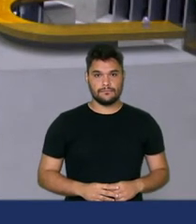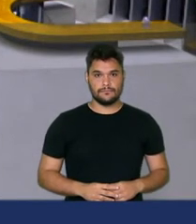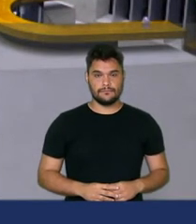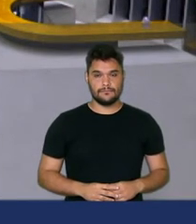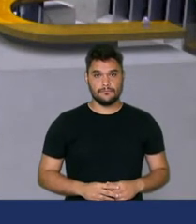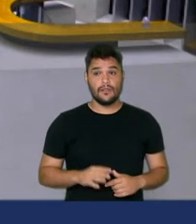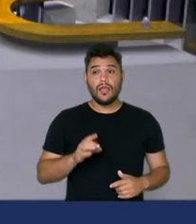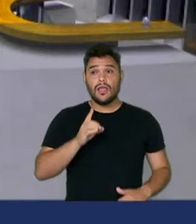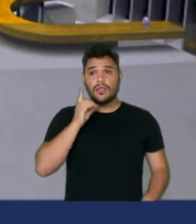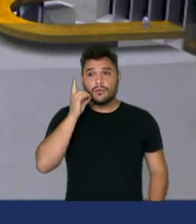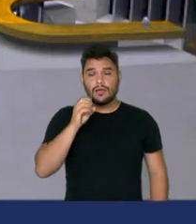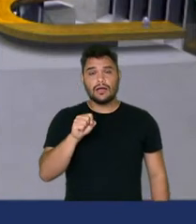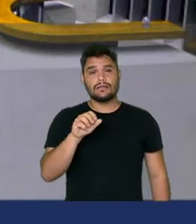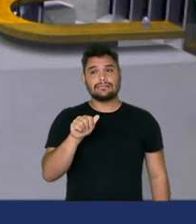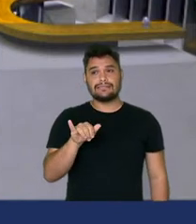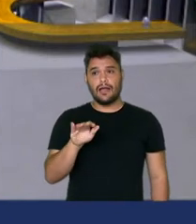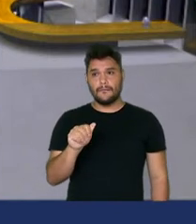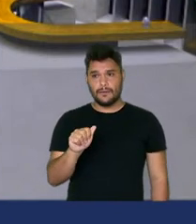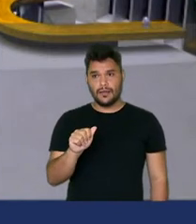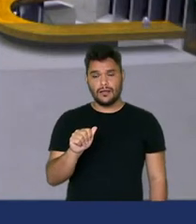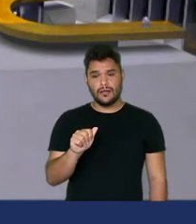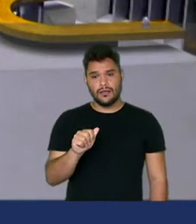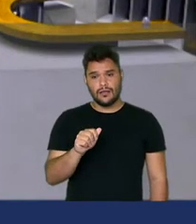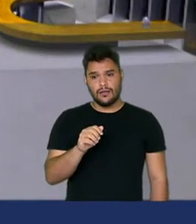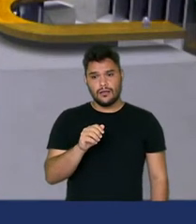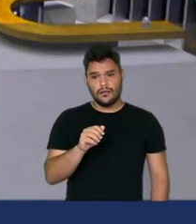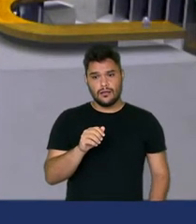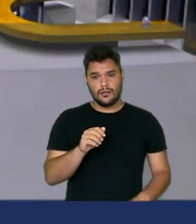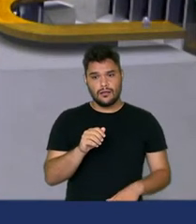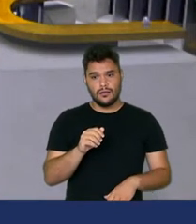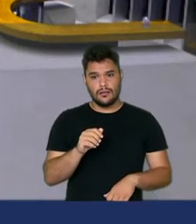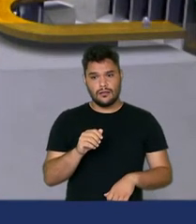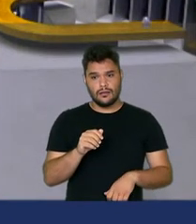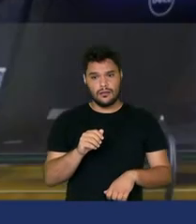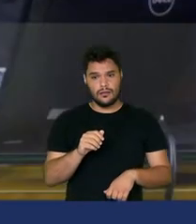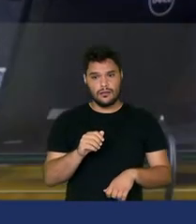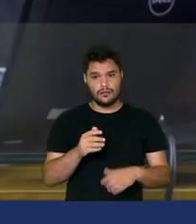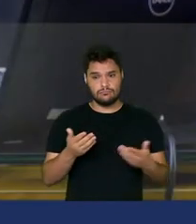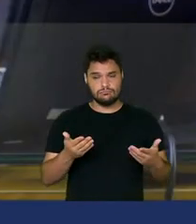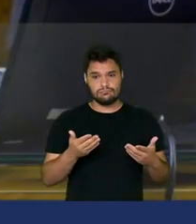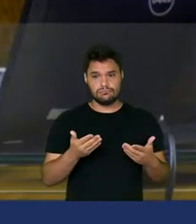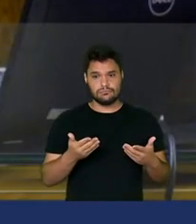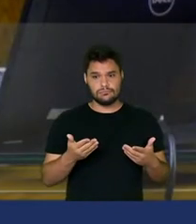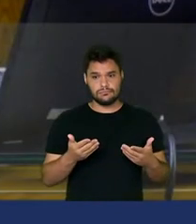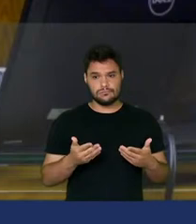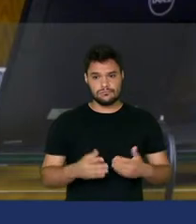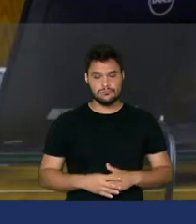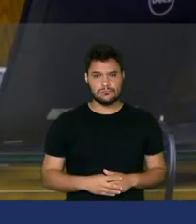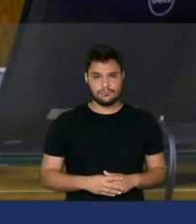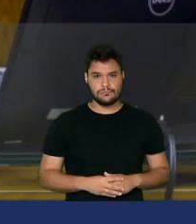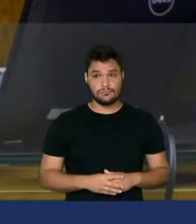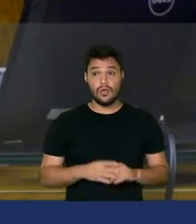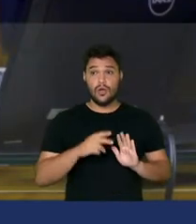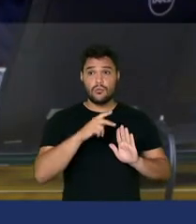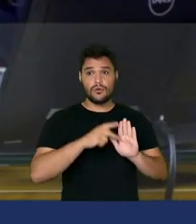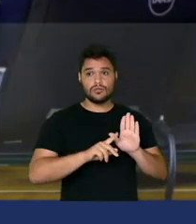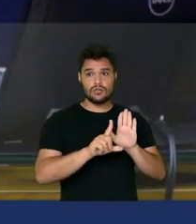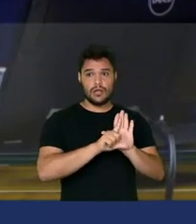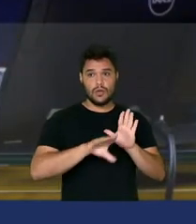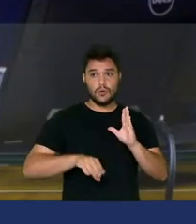DA CULTURA... -- [PRESIDENTE]: DEPUTADA SÂ MIA, INFELIZMENTE ACABOU O TEMPO E A CONEXÃO, EU ACHO. O